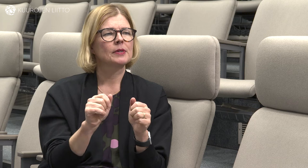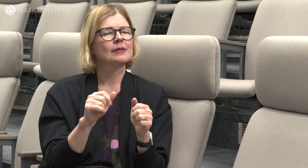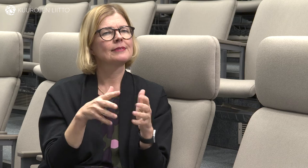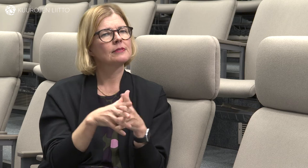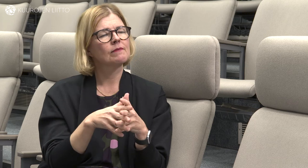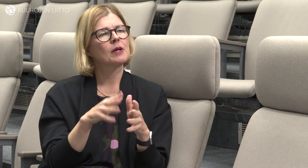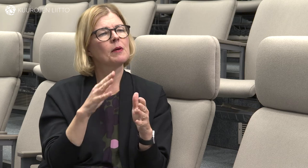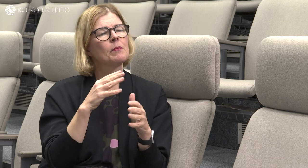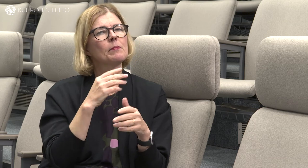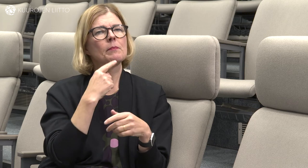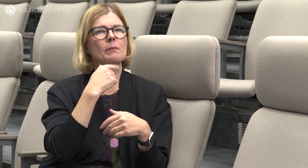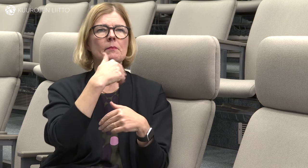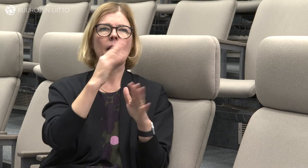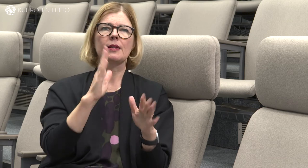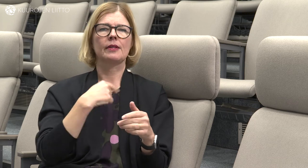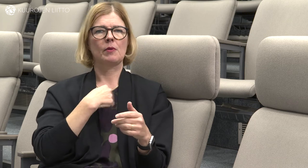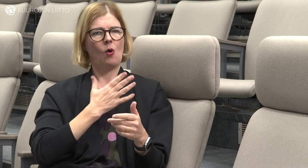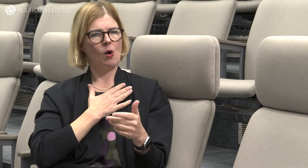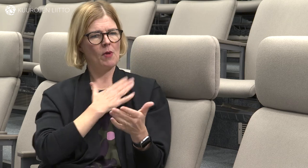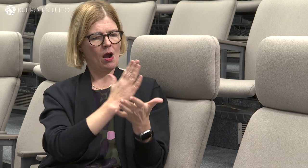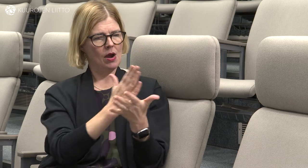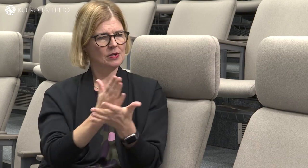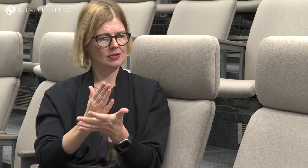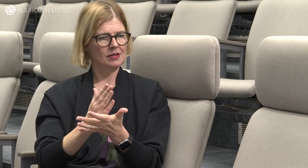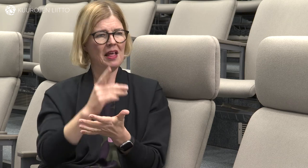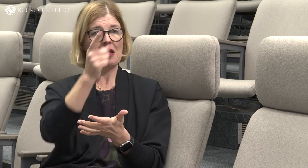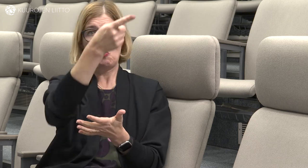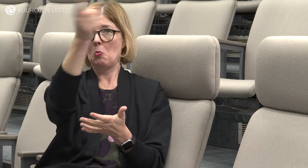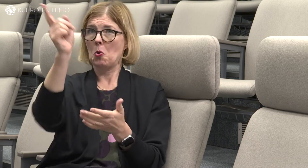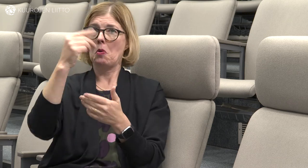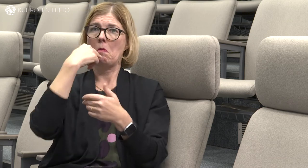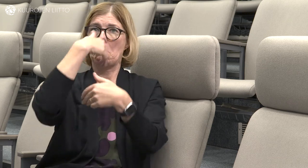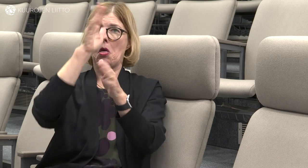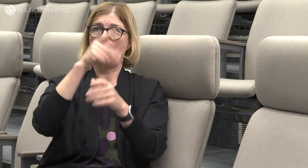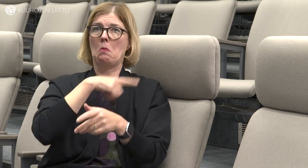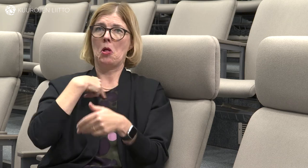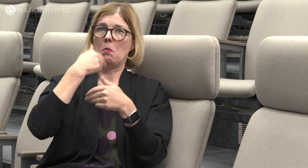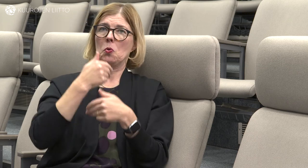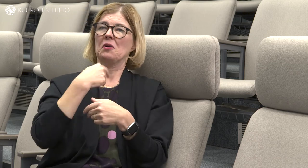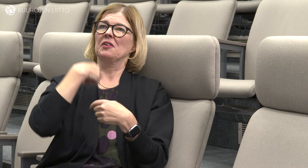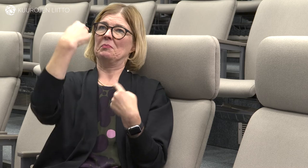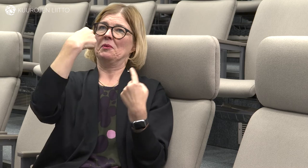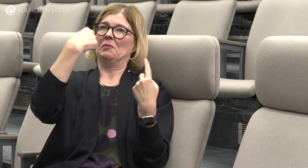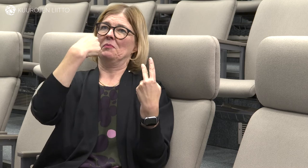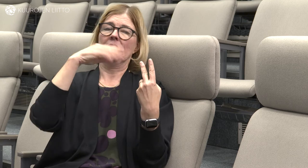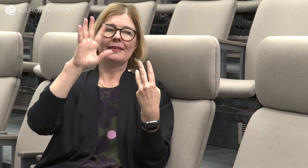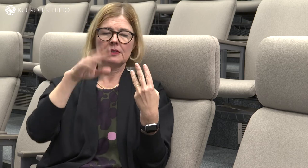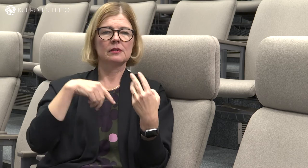täytyy tuoda selkeästi esille ne asiat, jotka koskevat nimenomaan heitä itseään - eivätkä muita.